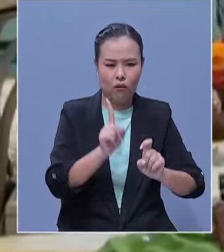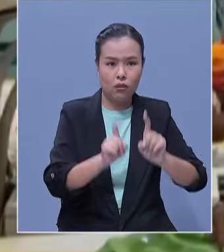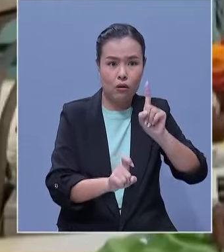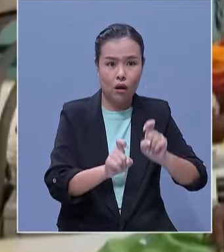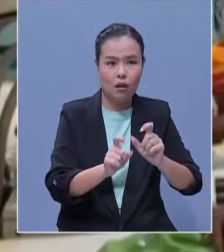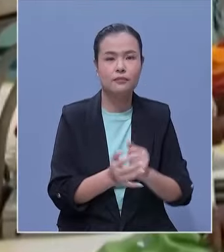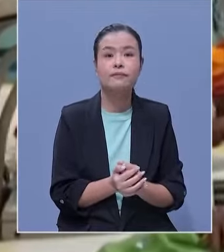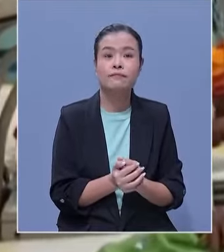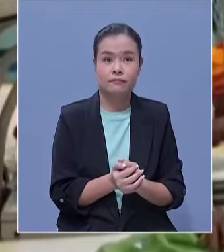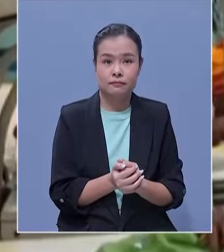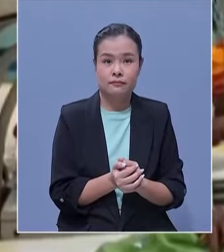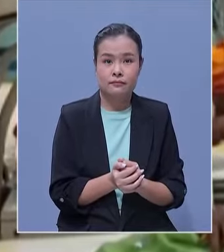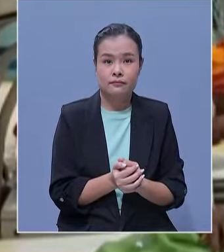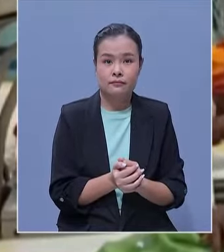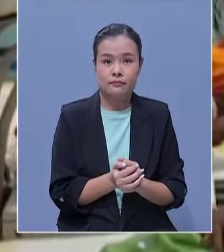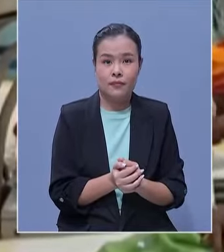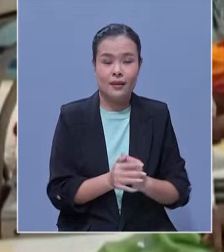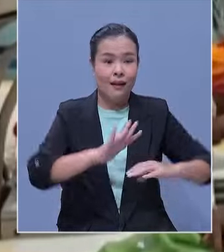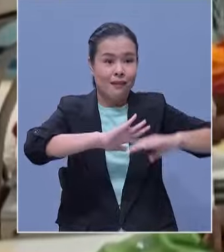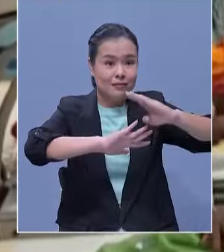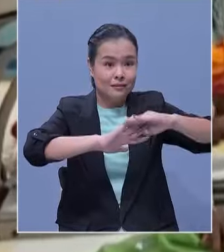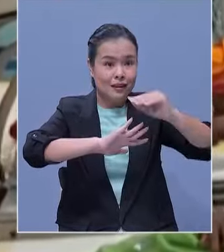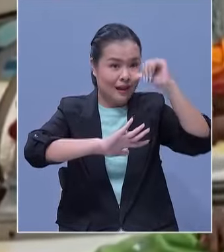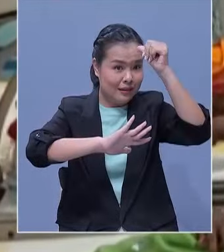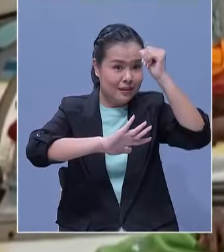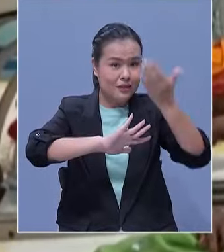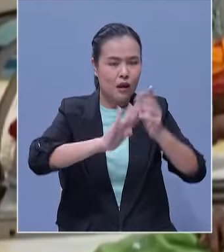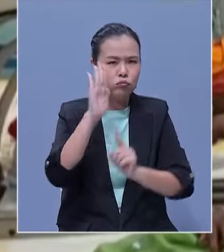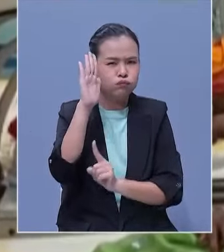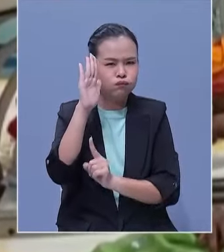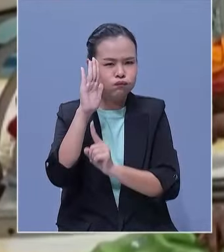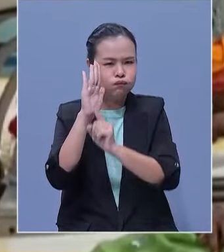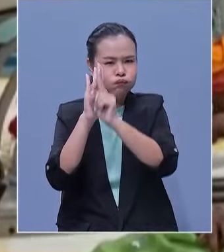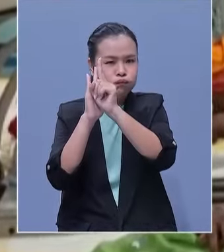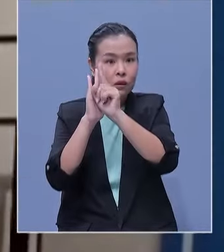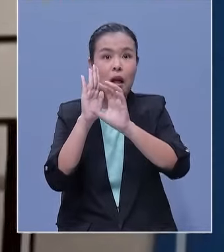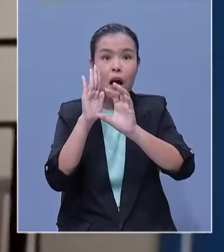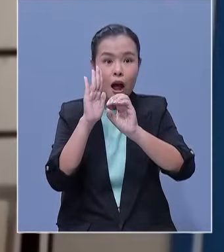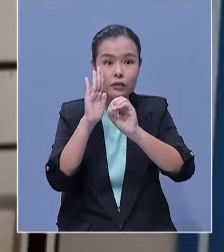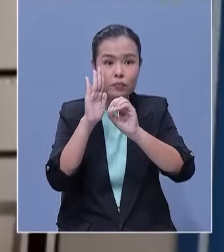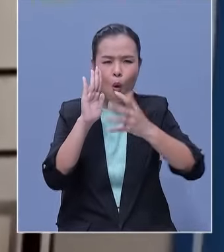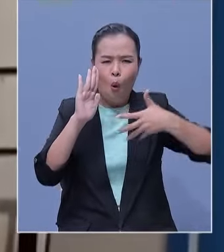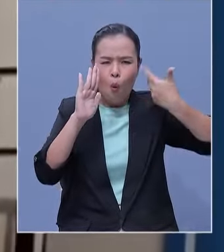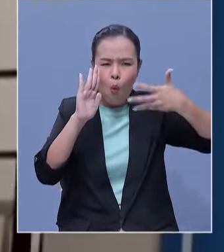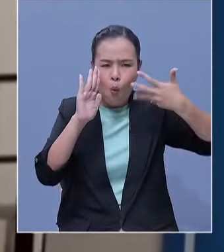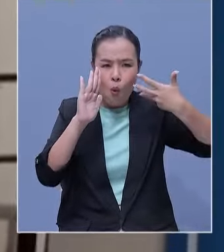ขึ้นในขณะที่พื้นที่ทางภาคเหนือของ อินเดียอุณหภูมิพุ่งทะลุ 50 องศเซียค่ะ